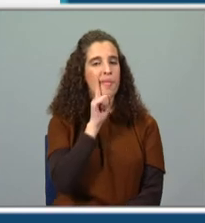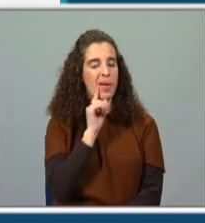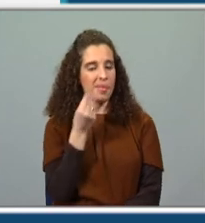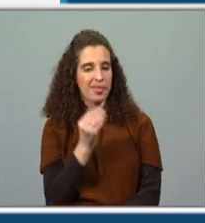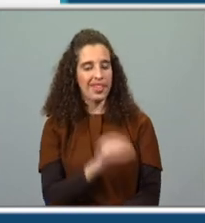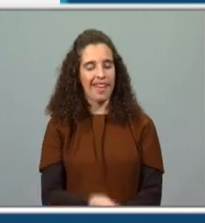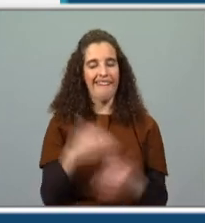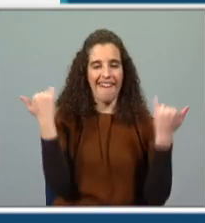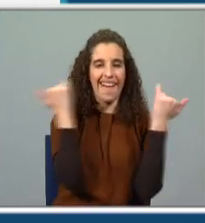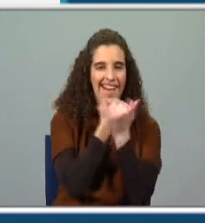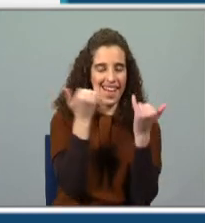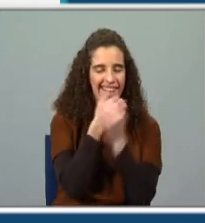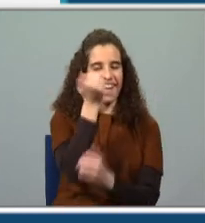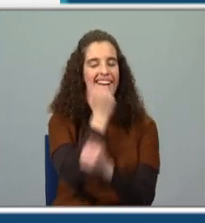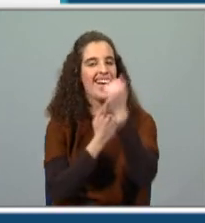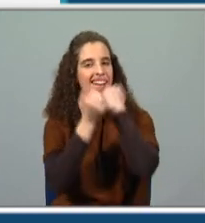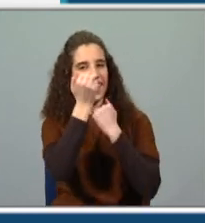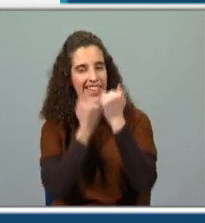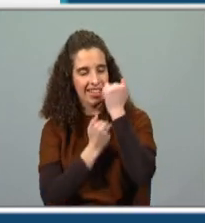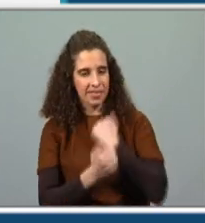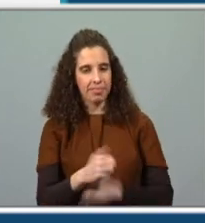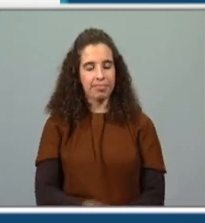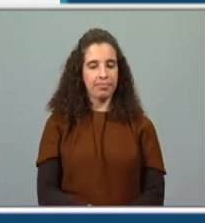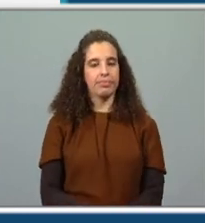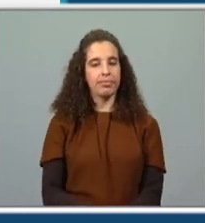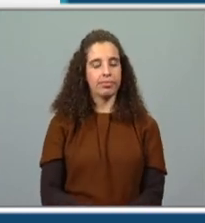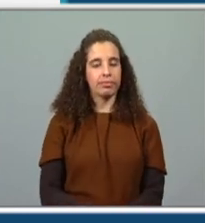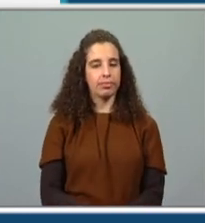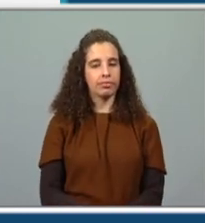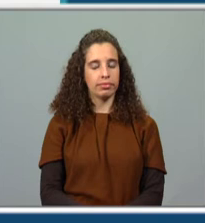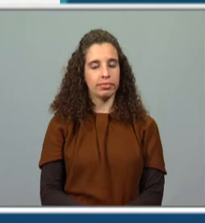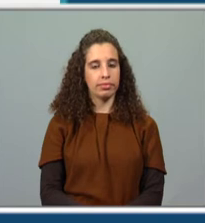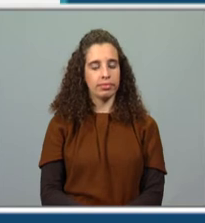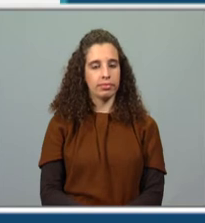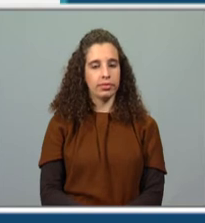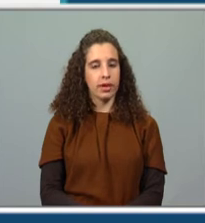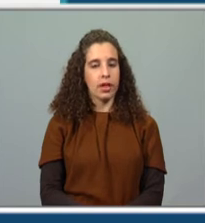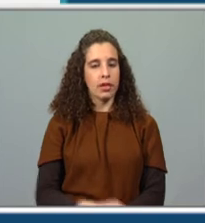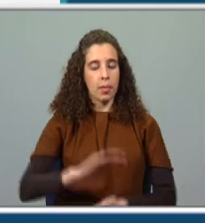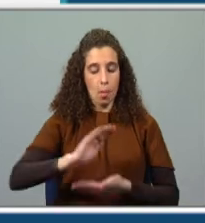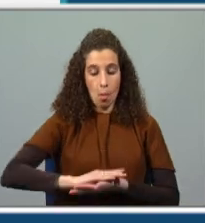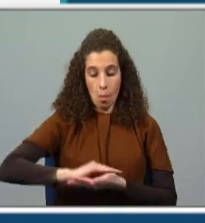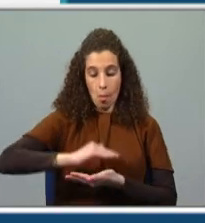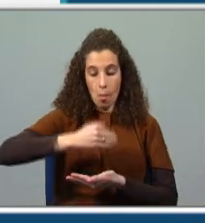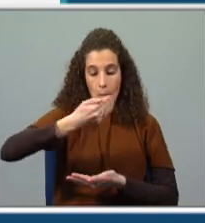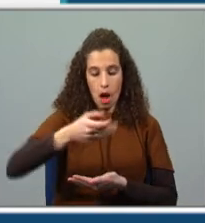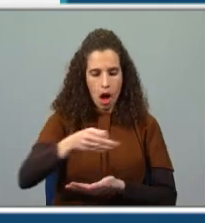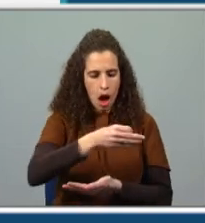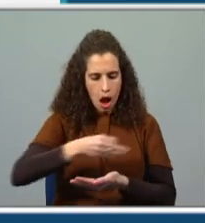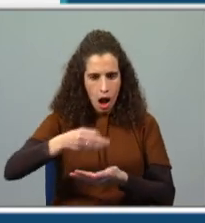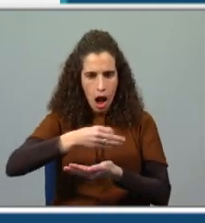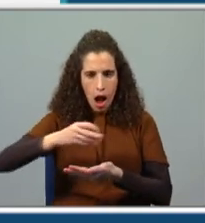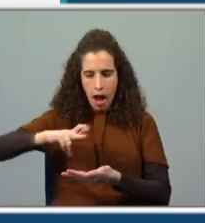está muito feliz a rir temos uma baú com muitas moedas de ouro 笑得很開心我們有一個裝有許多金幣的箱子